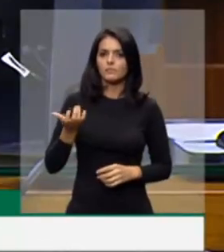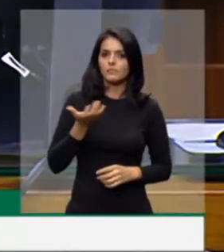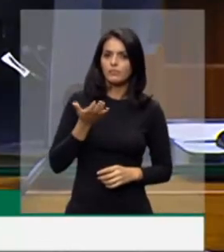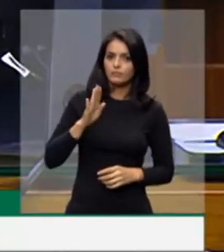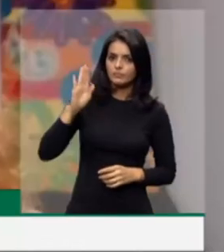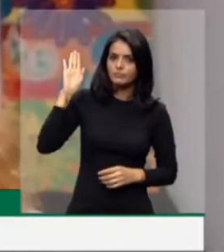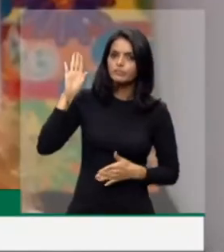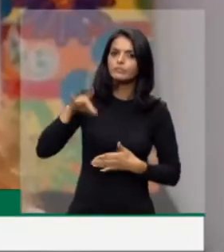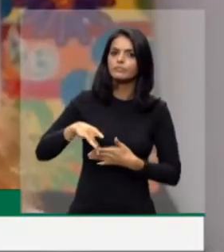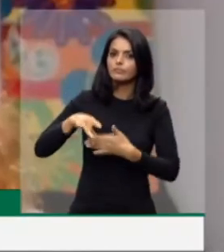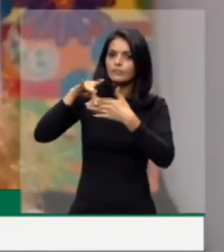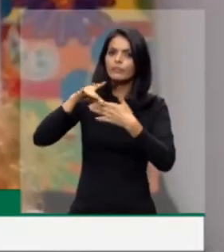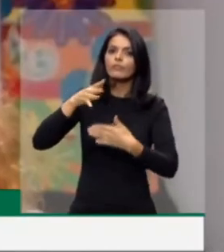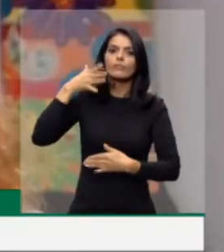SOLIDARIEDADE ENCAMINHA O VOTO